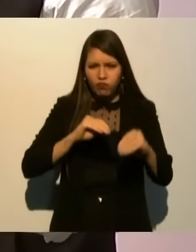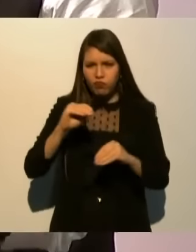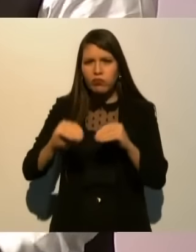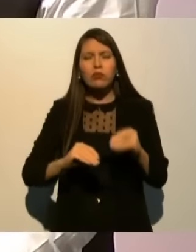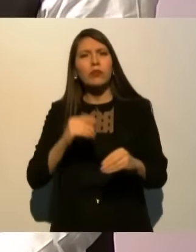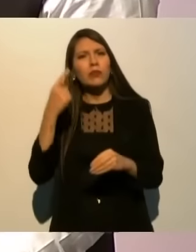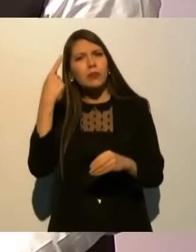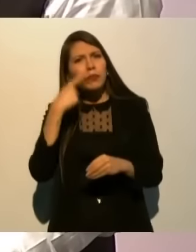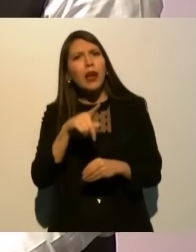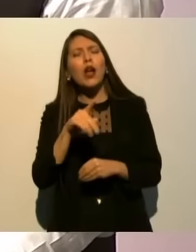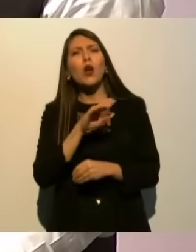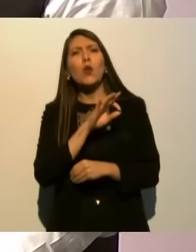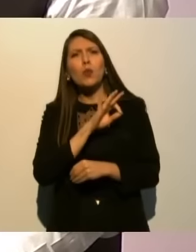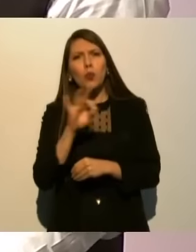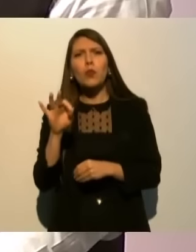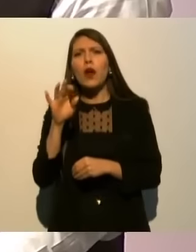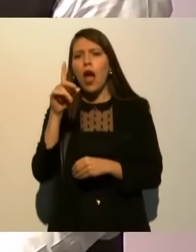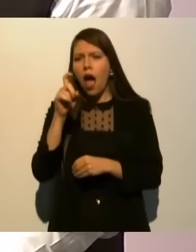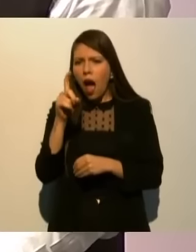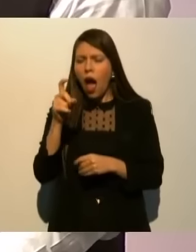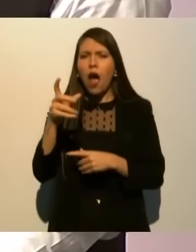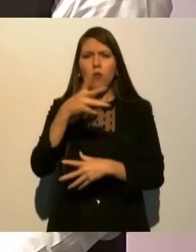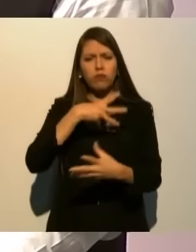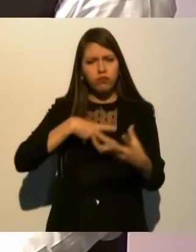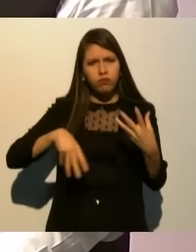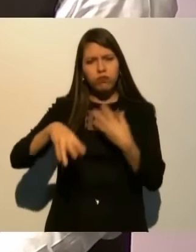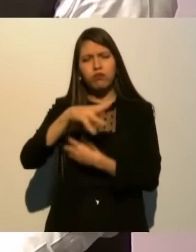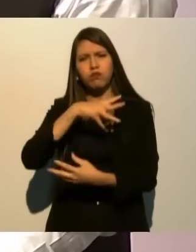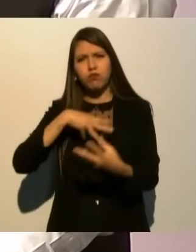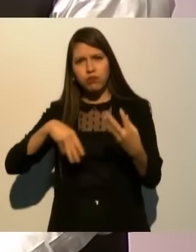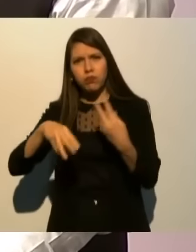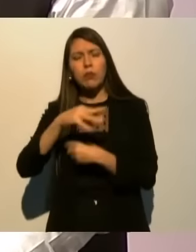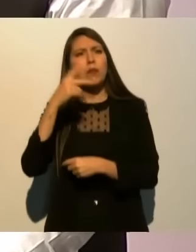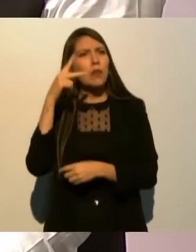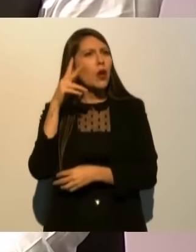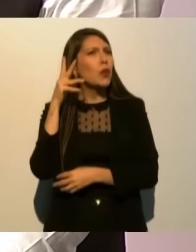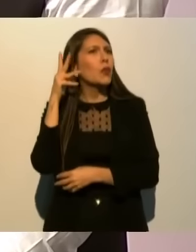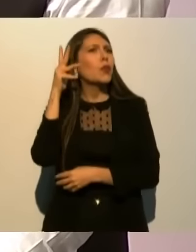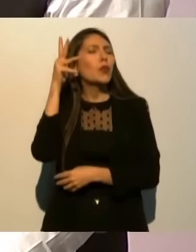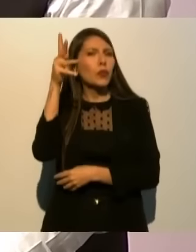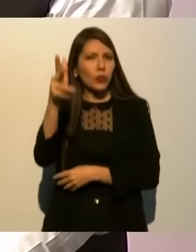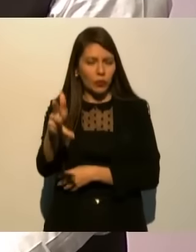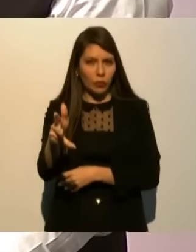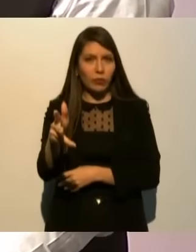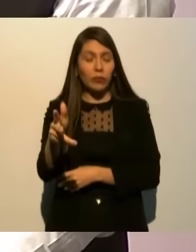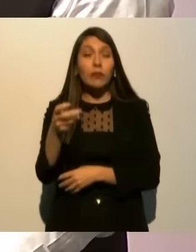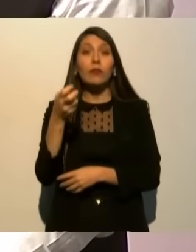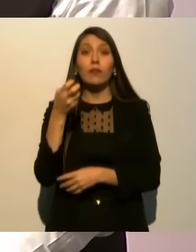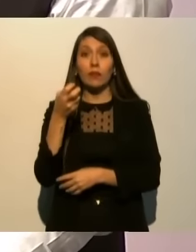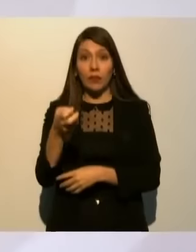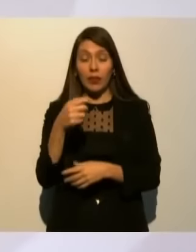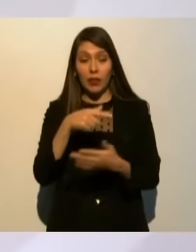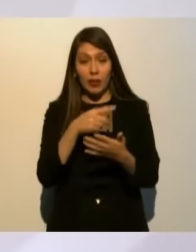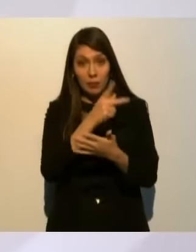el abasto de agua para las próximas generaciones este plan contempla cinco acciones a las que me